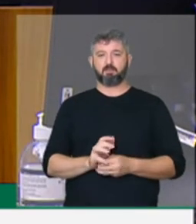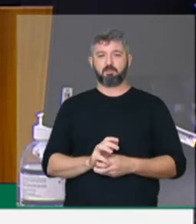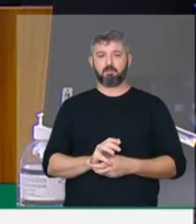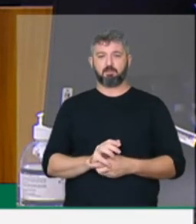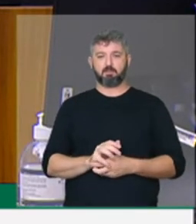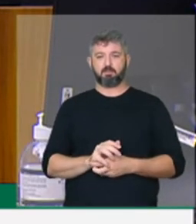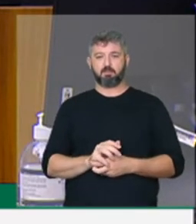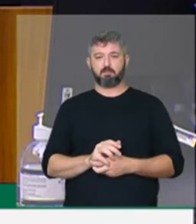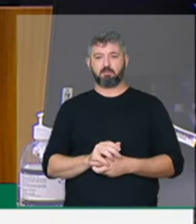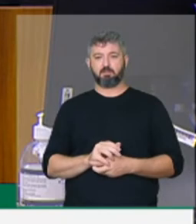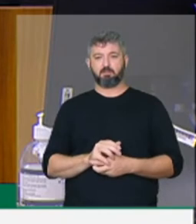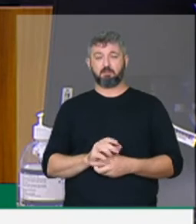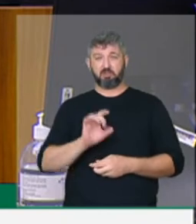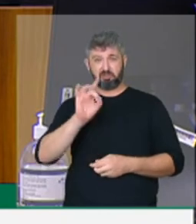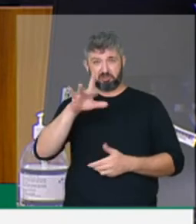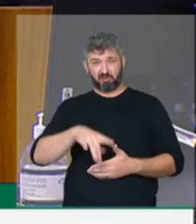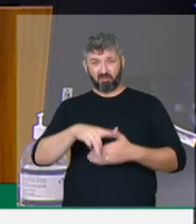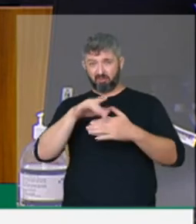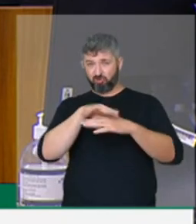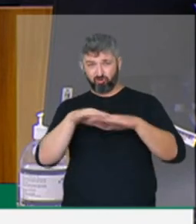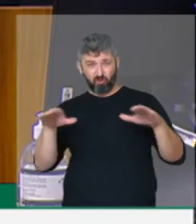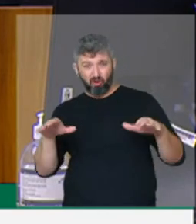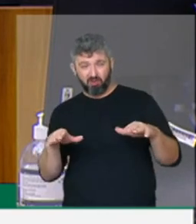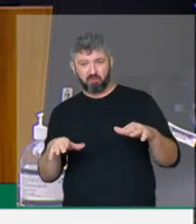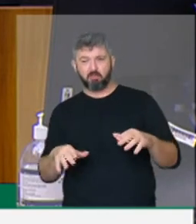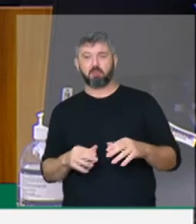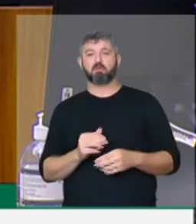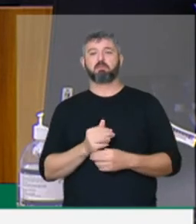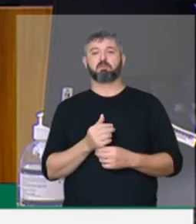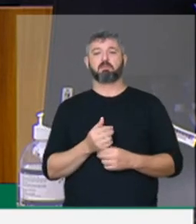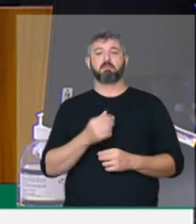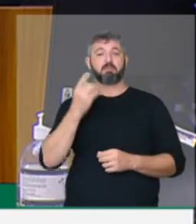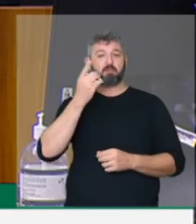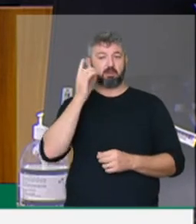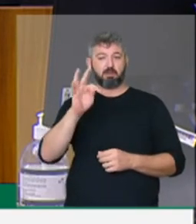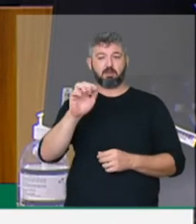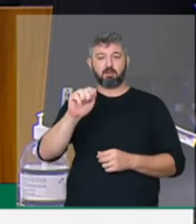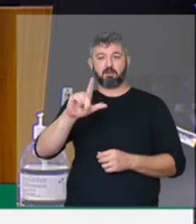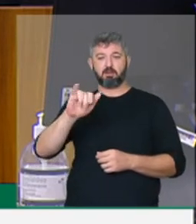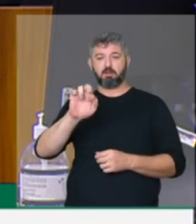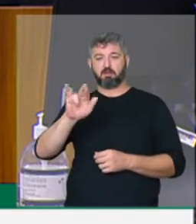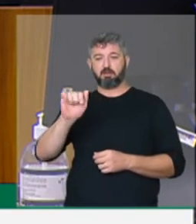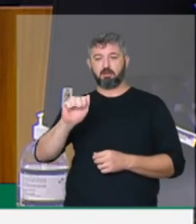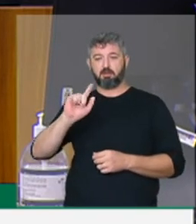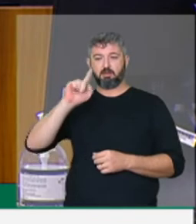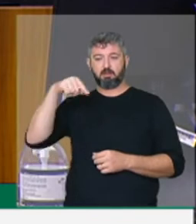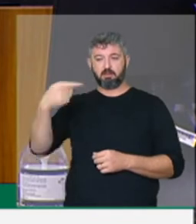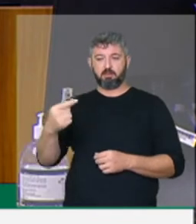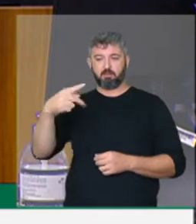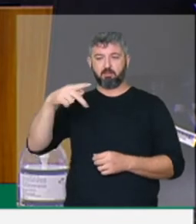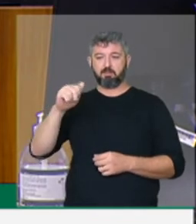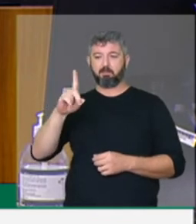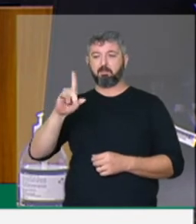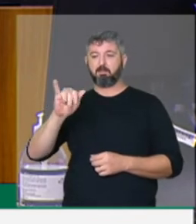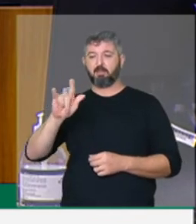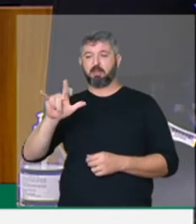[DEPUTADO]: PRESIDENTE SERÁ APENAS TEMPO DE LÍDER AGORA? -- [PRESIDENTE]: É SÓ TEMPO DE LÍDER. DEPUTADA TALÍRIA, DEPOIS DEPUTADO ALEXANDRE PADILHA. -- [DEPUTADO]: ENTÃO INSCREVA O CIDADANIA, DEPUTADO DANIEL COELHO VAI FAZER USO DO